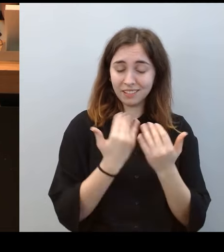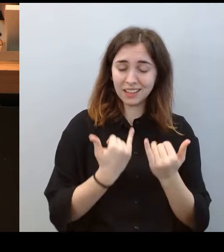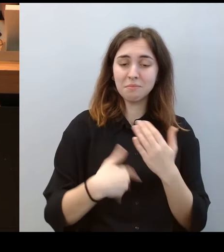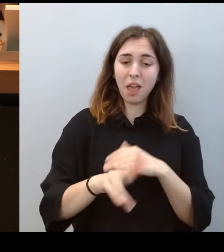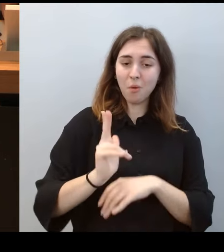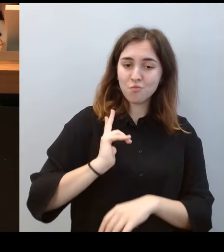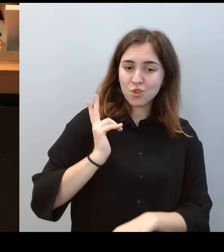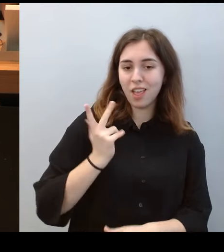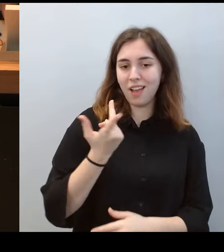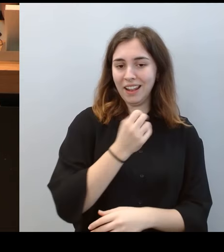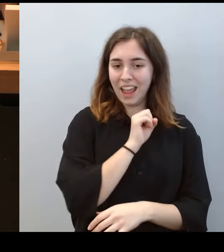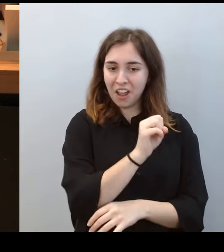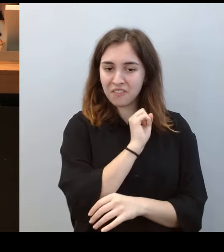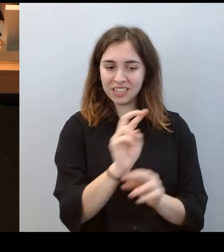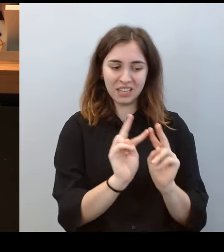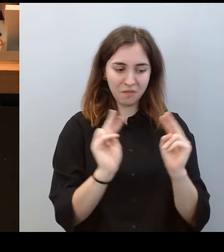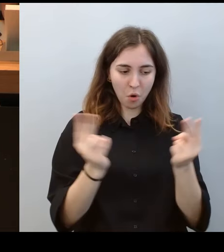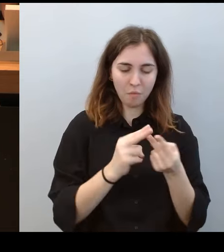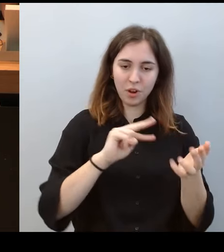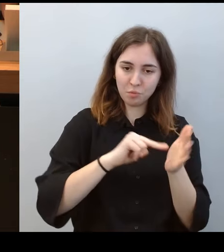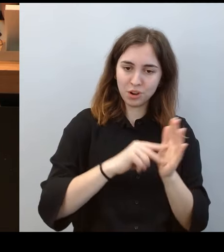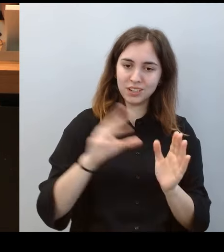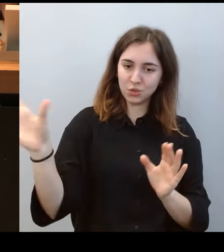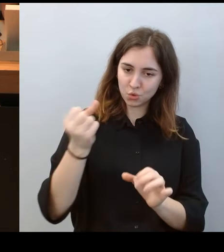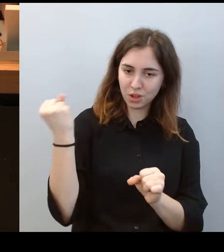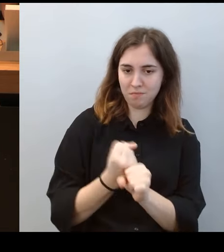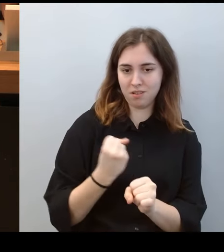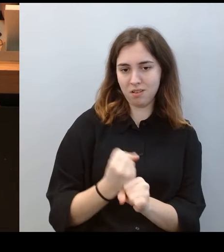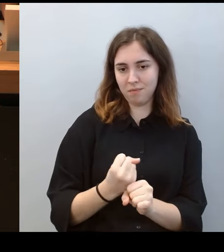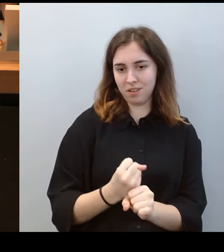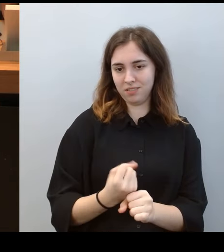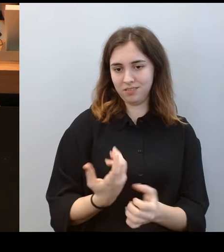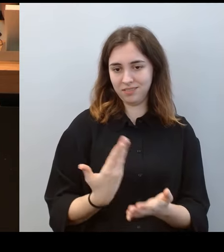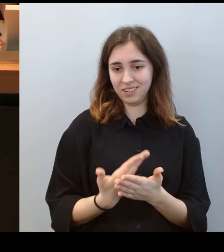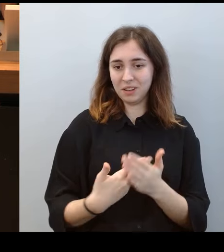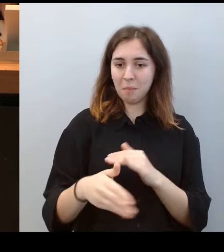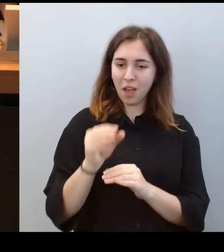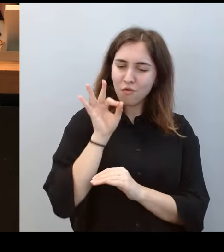stimmen, die wirklich dem Wohl unserer Stadt und ihrer Bürger dient.